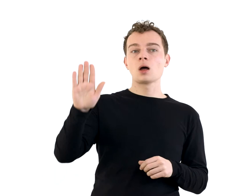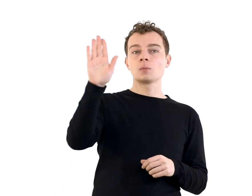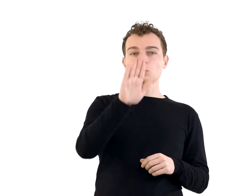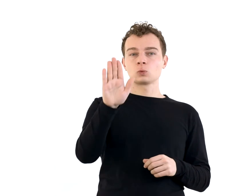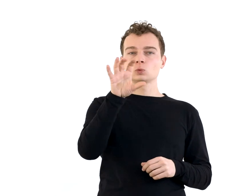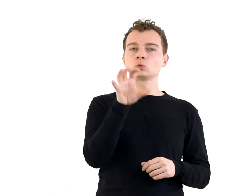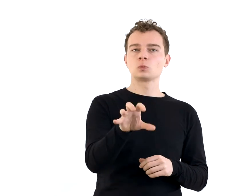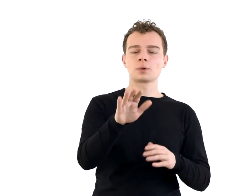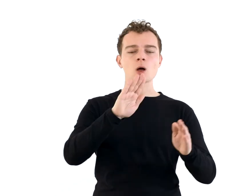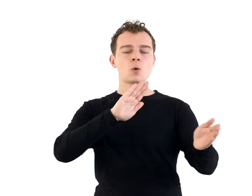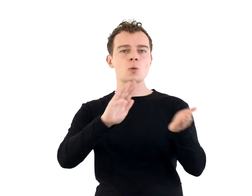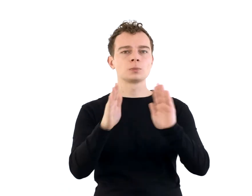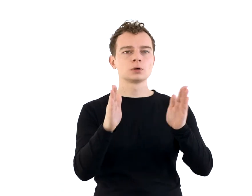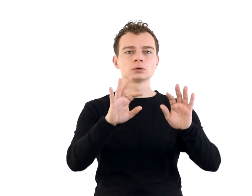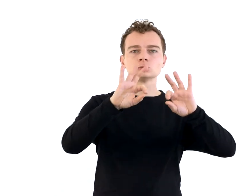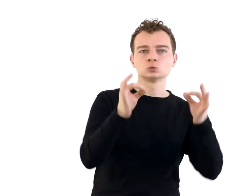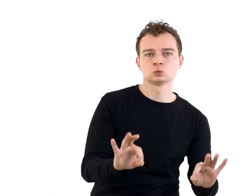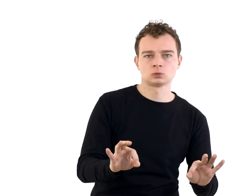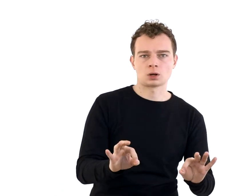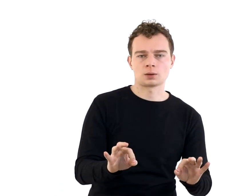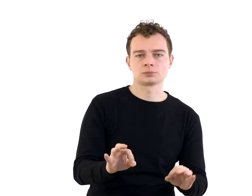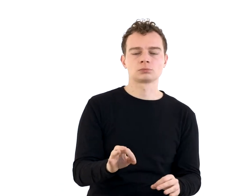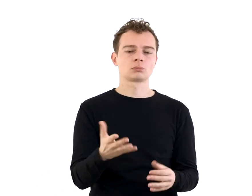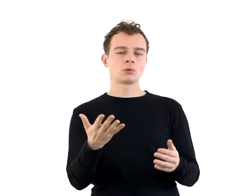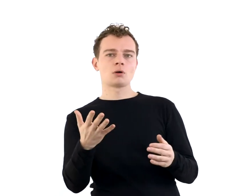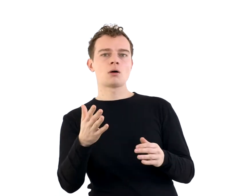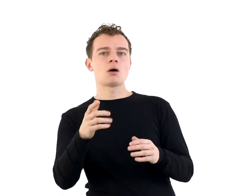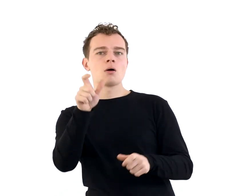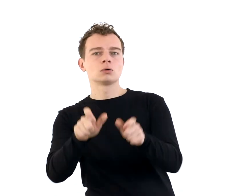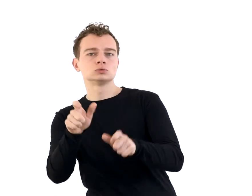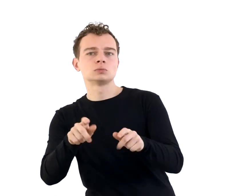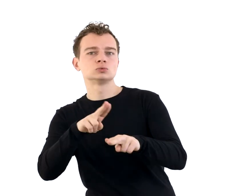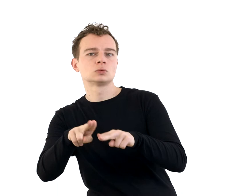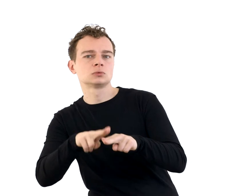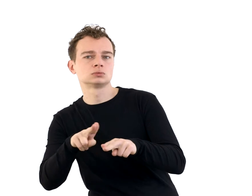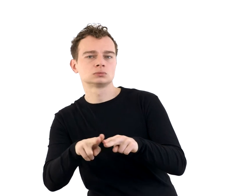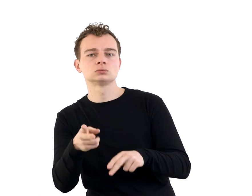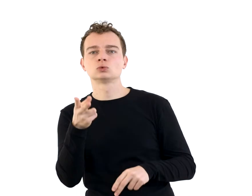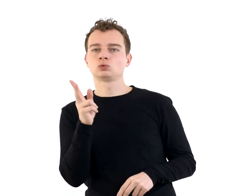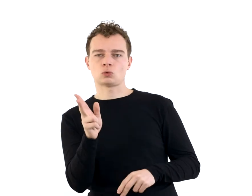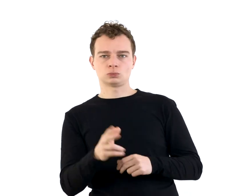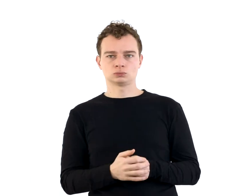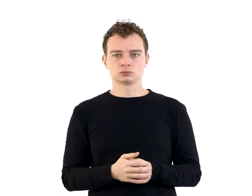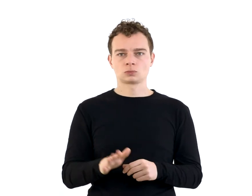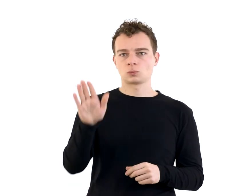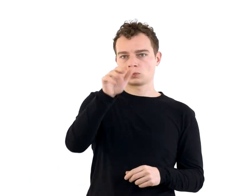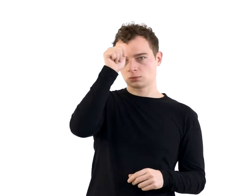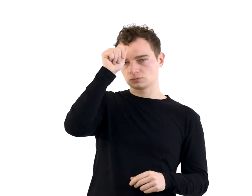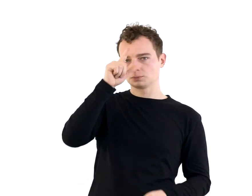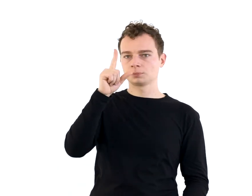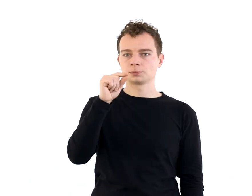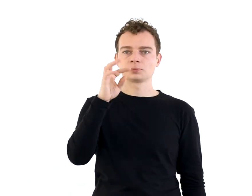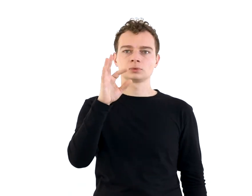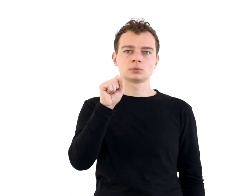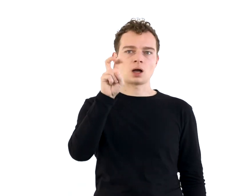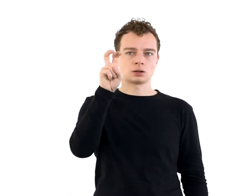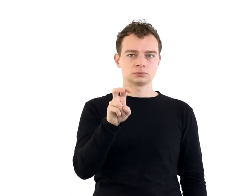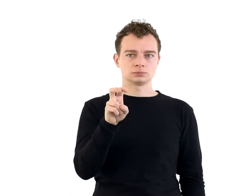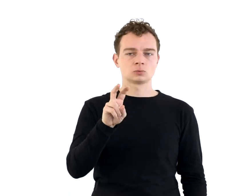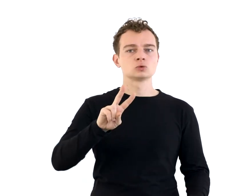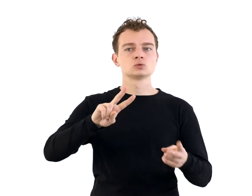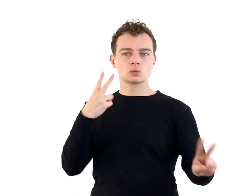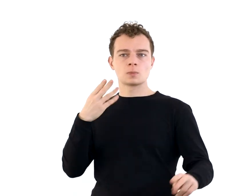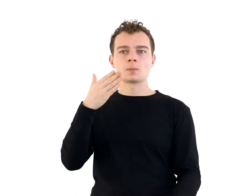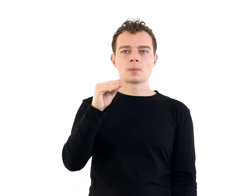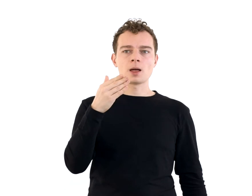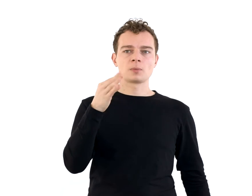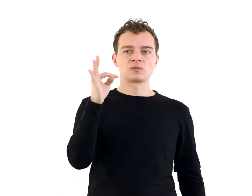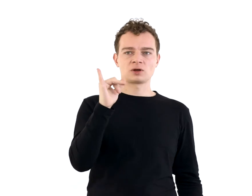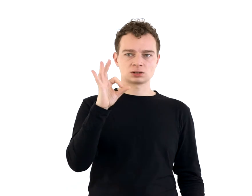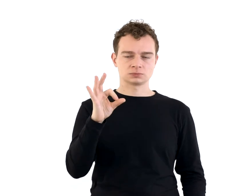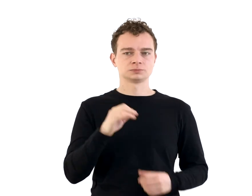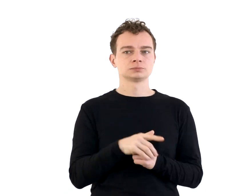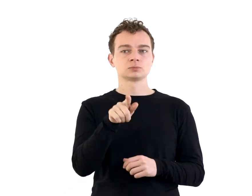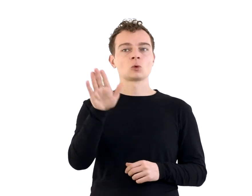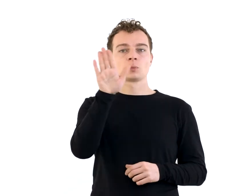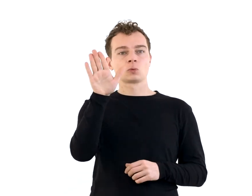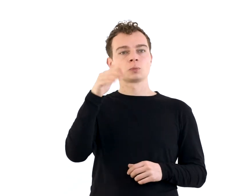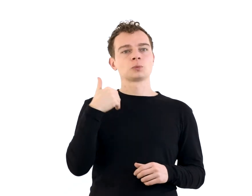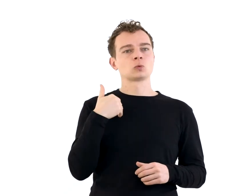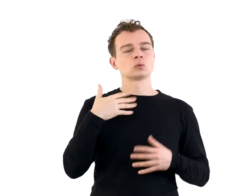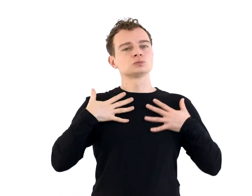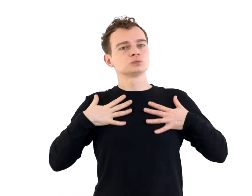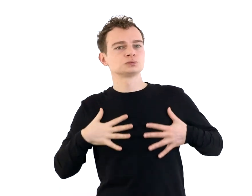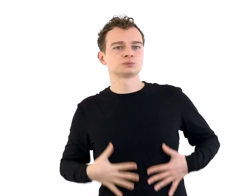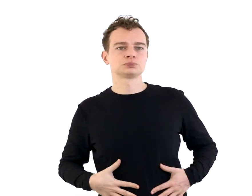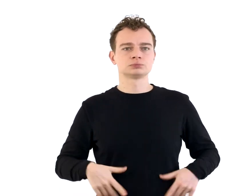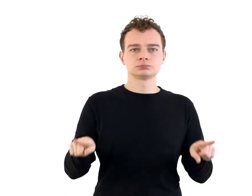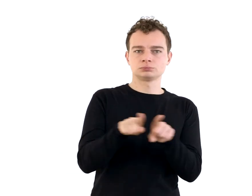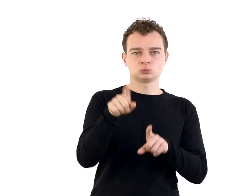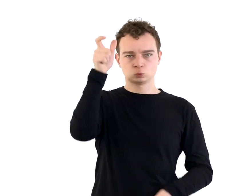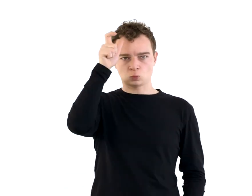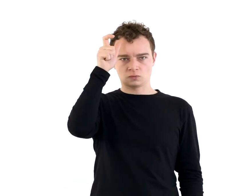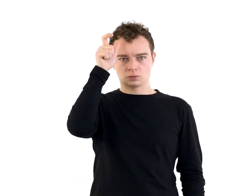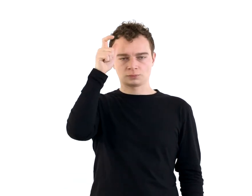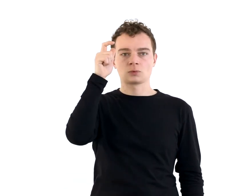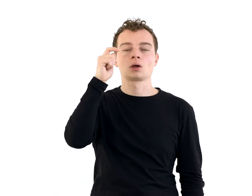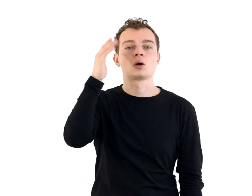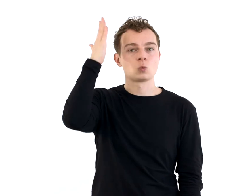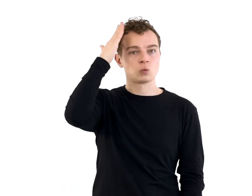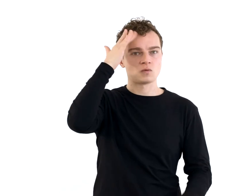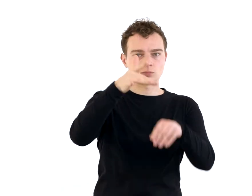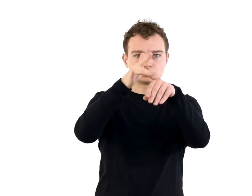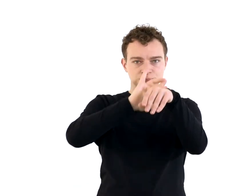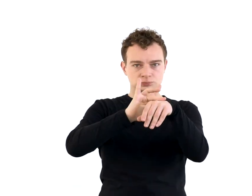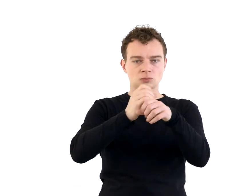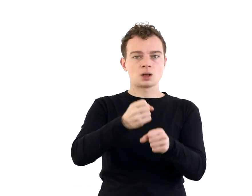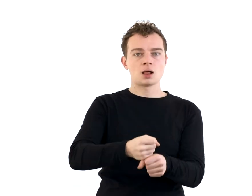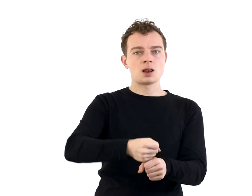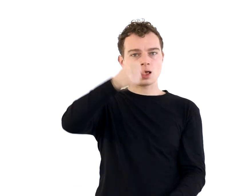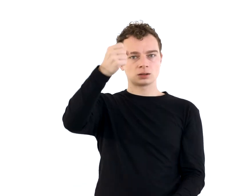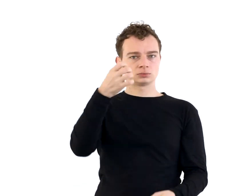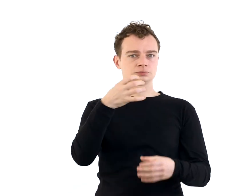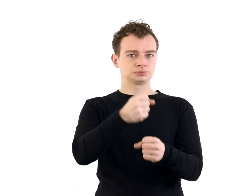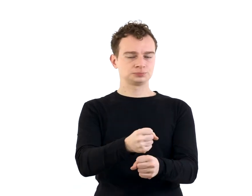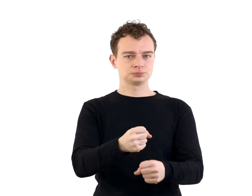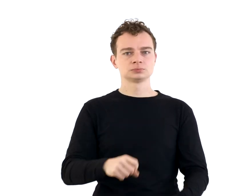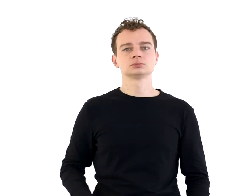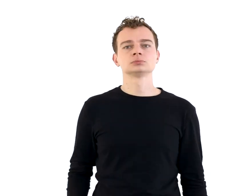Bogiem opiekuńczym sztuk i rzemieślników był bóg z Memfis – Ptah przybierał on formę człowieka z ogoloną głową i laską w ręku.